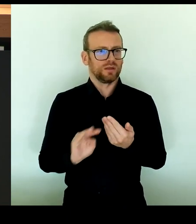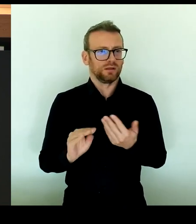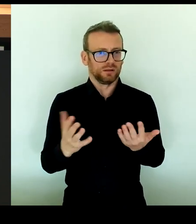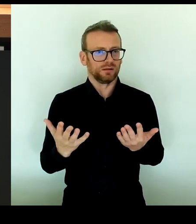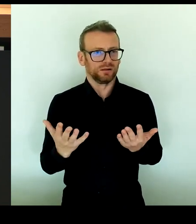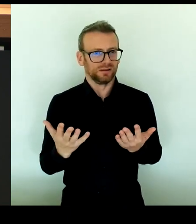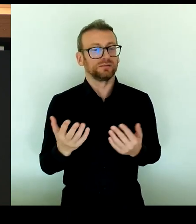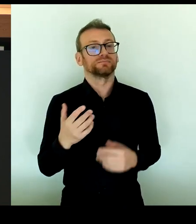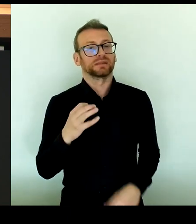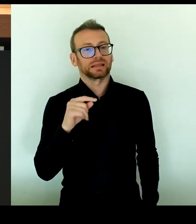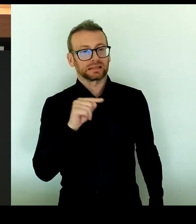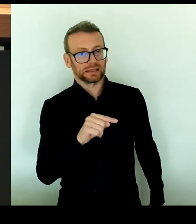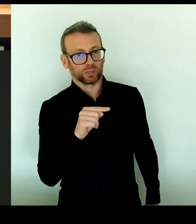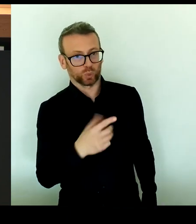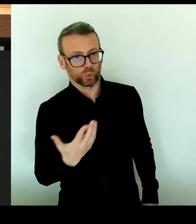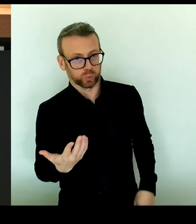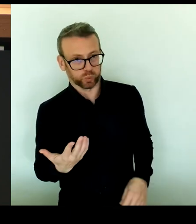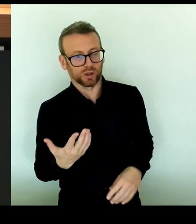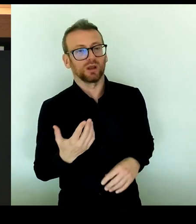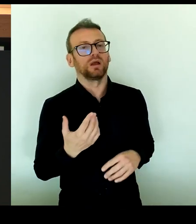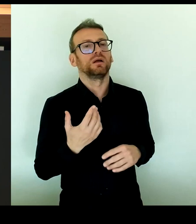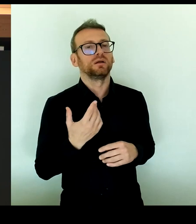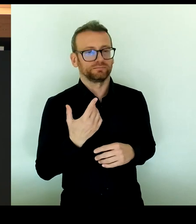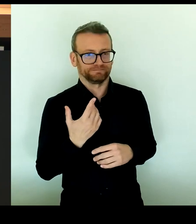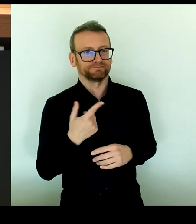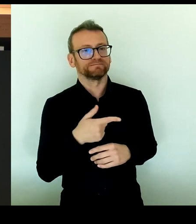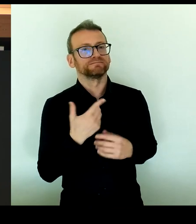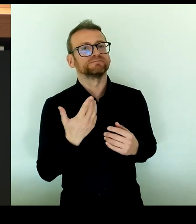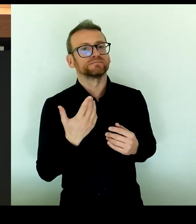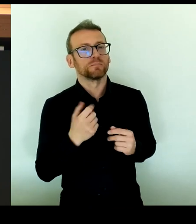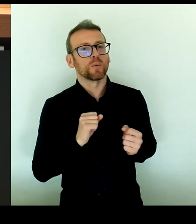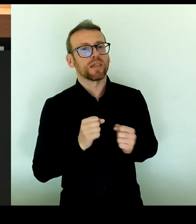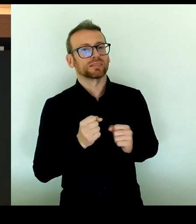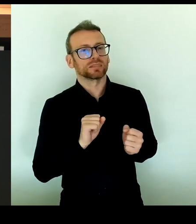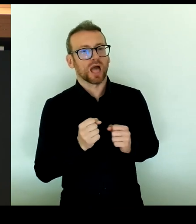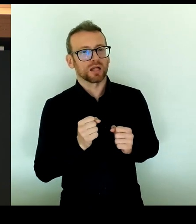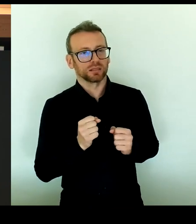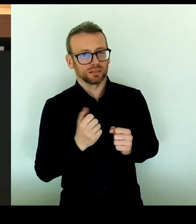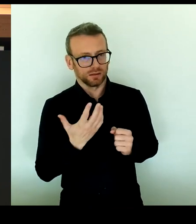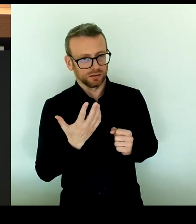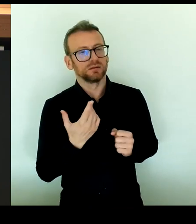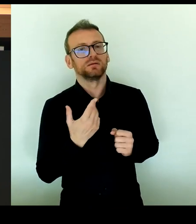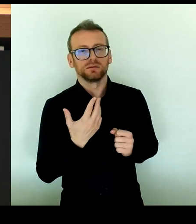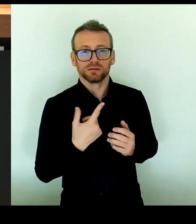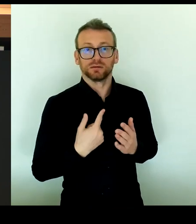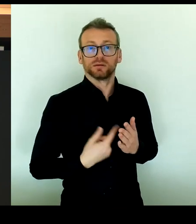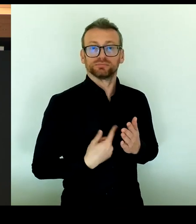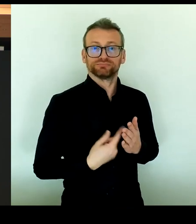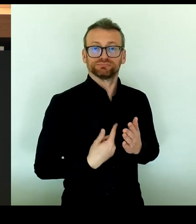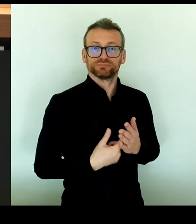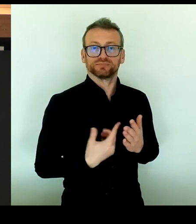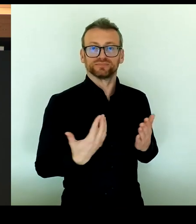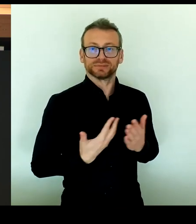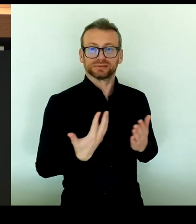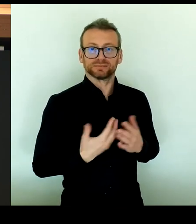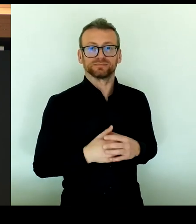vielmehr für eine gerechte Verkehrspolitik, die die Bedürfnisse aller Menschen, und nicht nur einzelne Klientelgruppen, berücksichtigt)